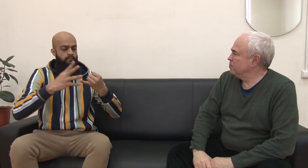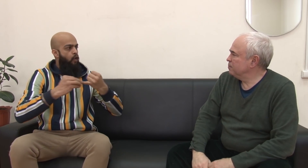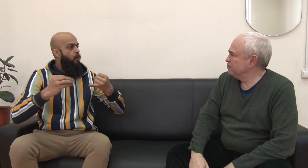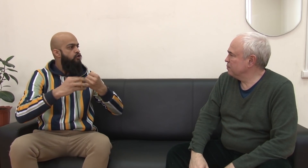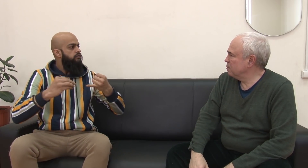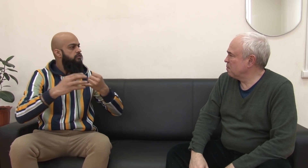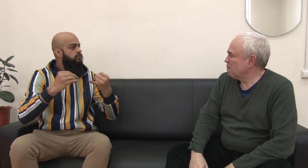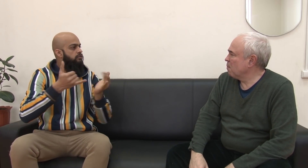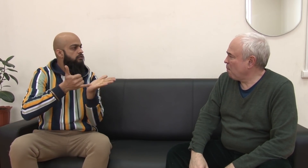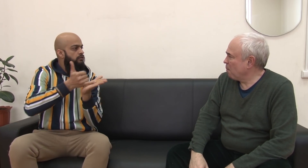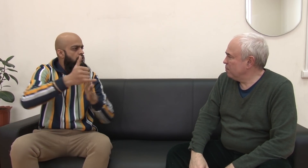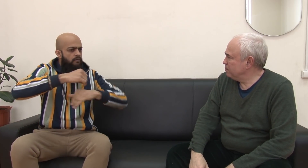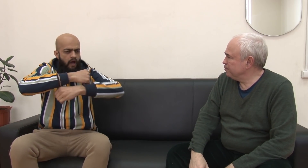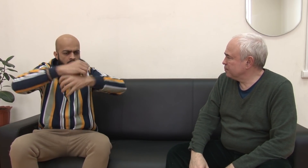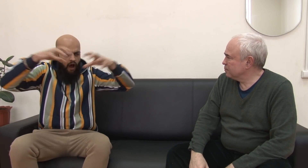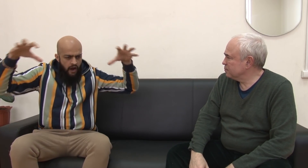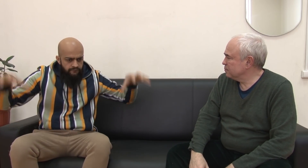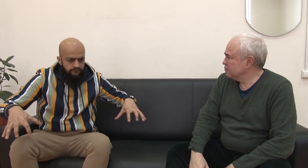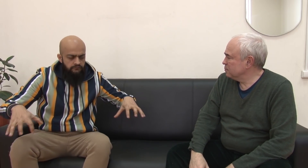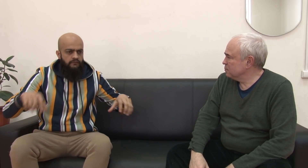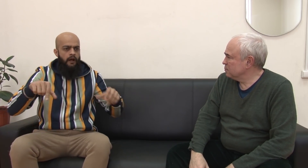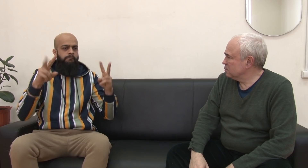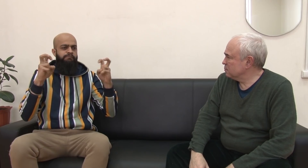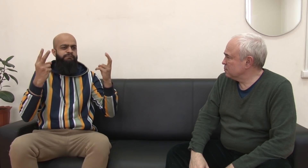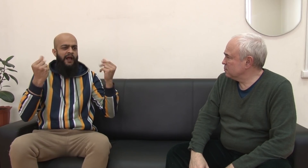Папа землевладелец. Владеет огромными площадями,